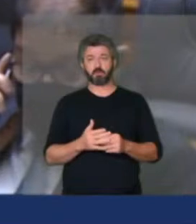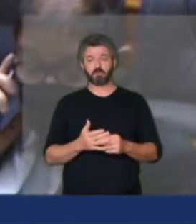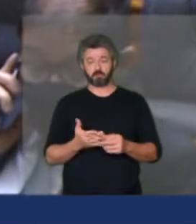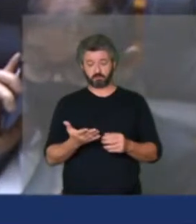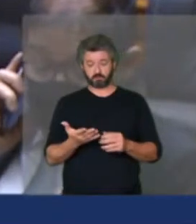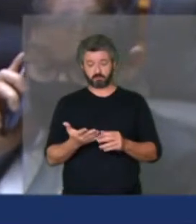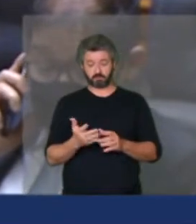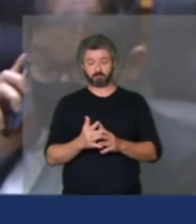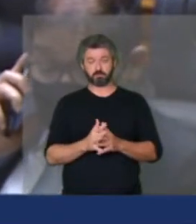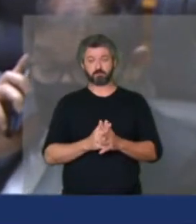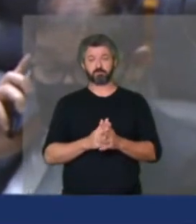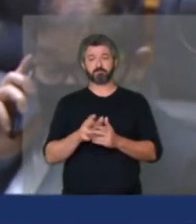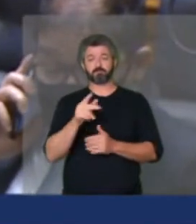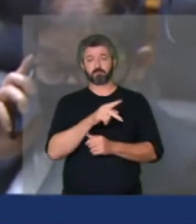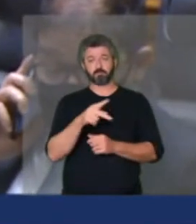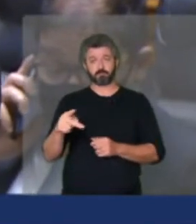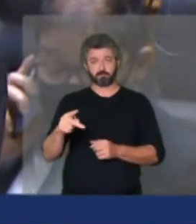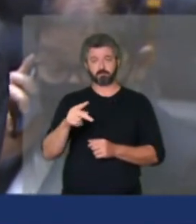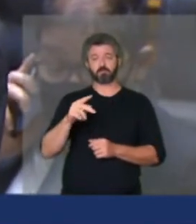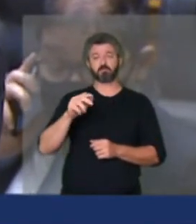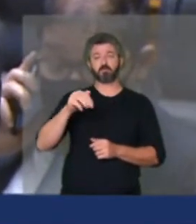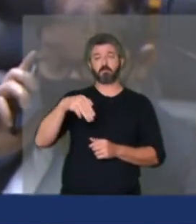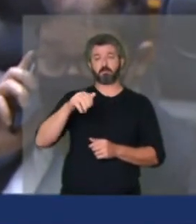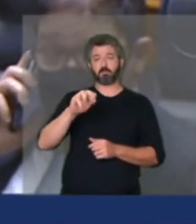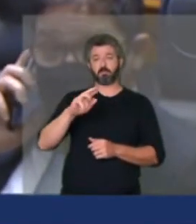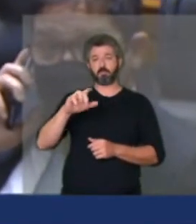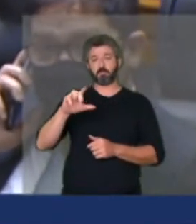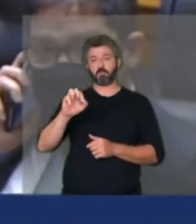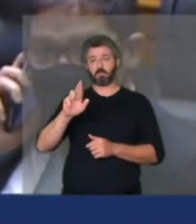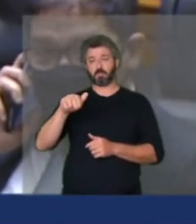SENHORAS DEPUTADAS, NÓS ESTAMOS DELIBERANDO EM SEGUNDO